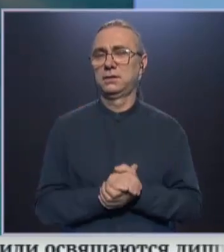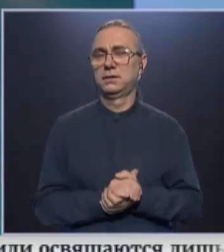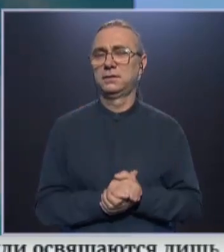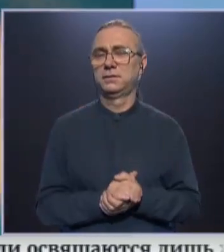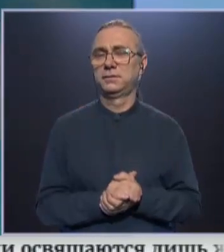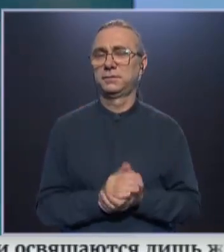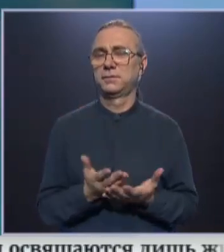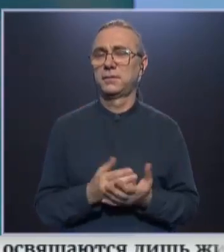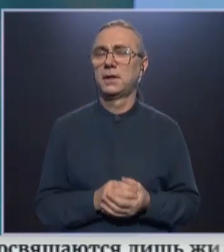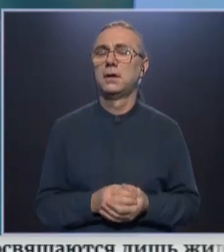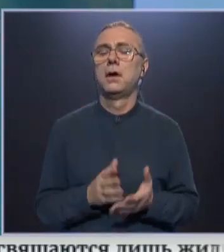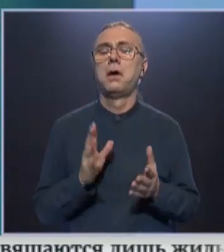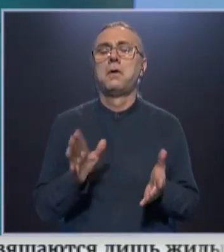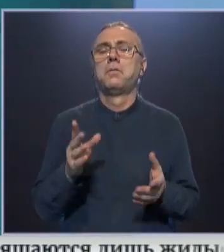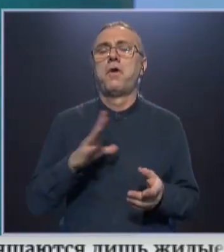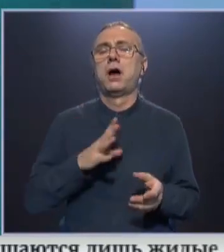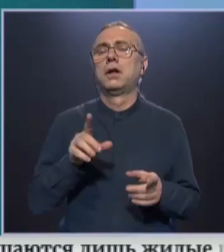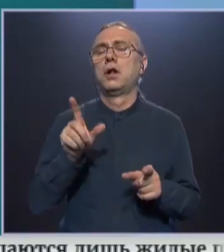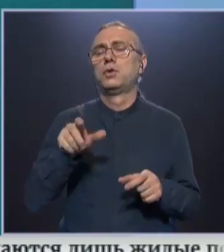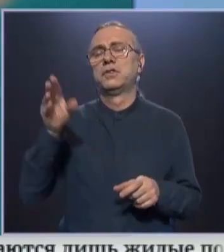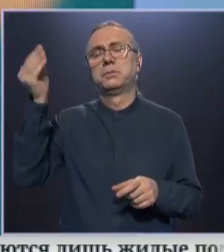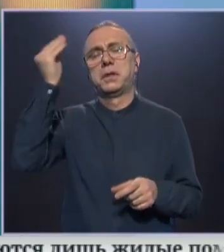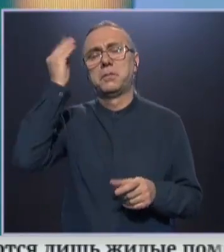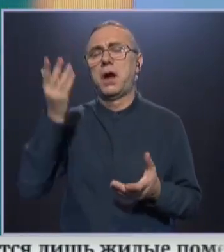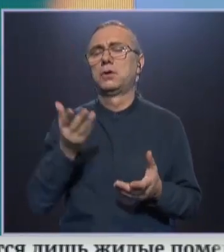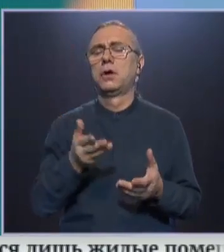плоские отношения непорочны Они это них ничего скверного